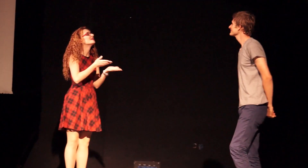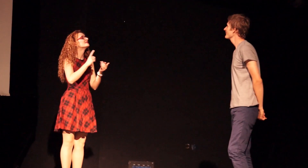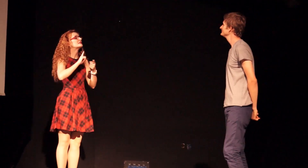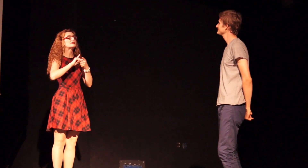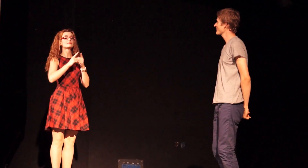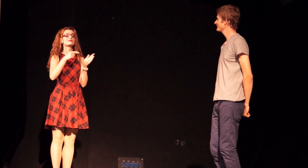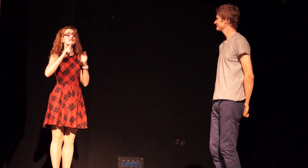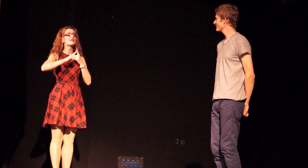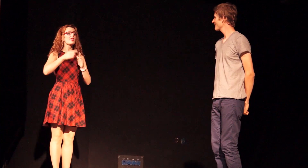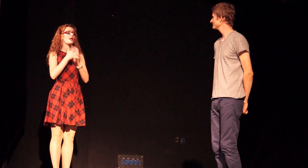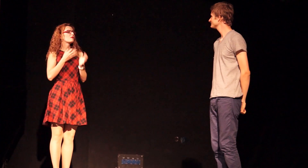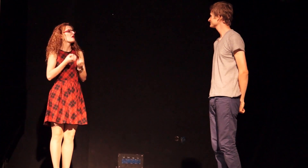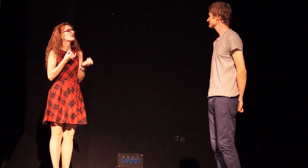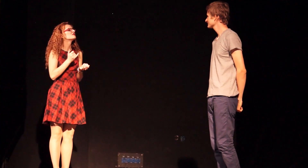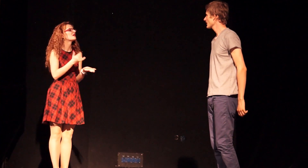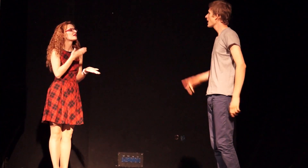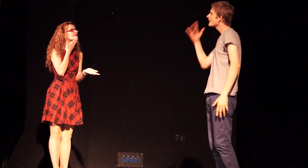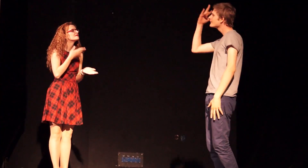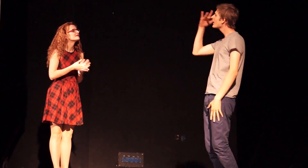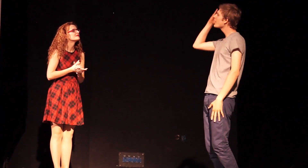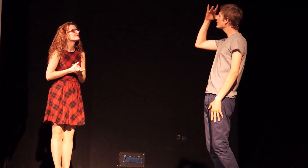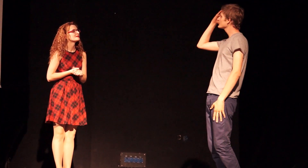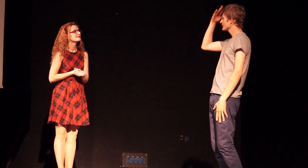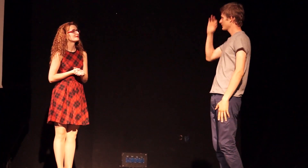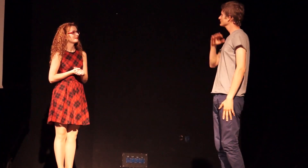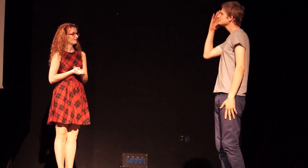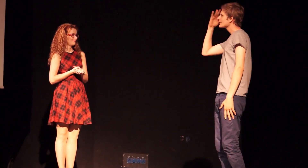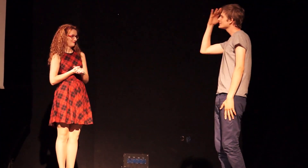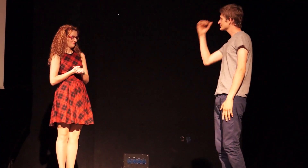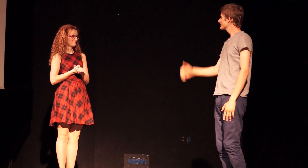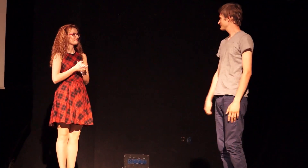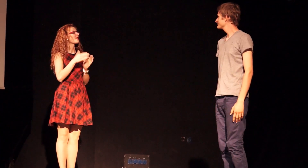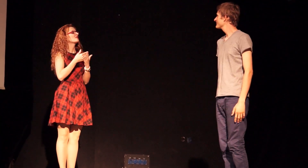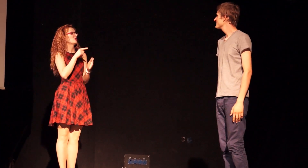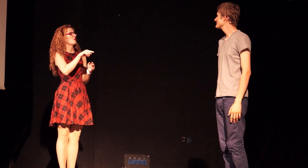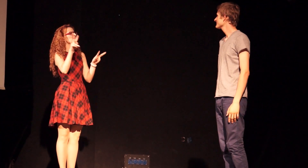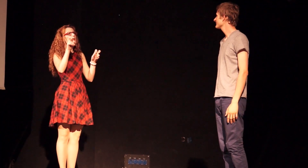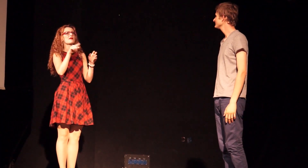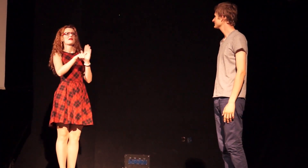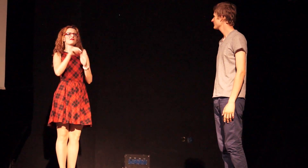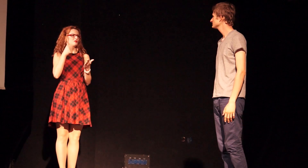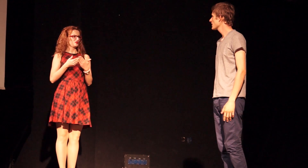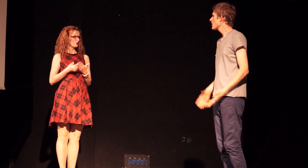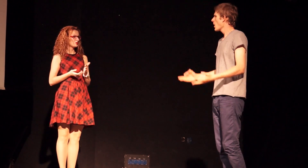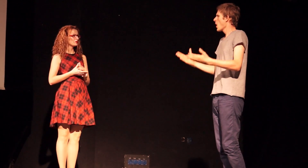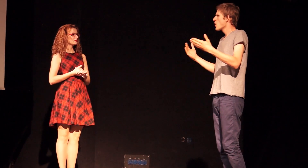O czym będziesz opowiadał? Jaka jest Twoja poezja? To jest poezja o marzeniu. Dlaczego wybrałeś taki właśnie temat?